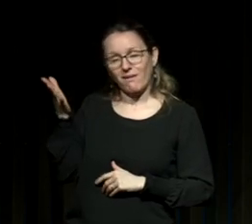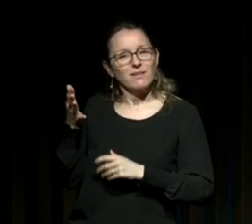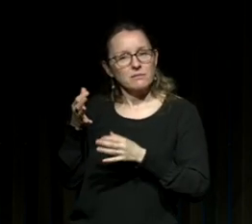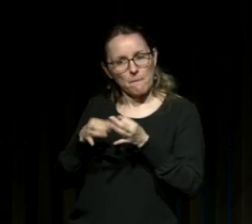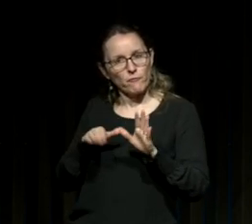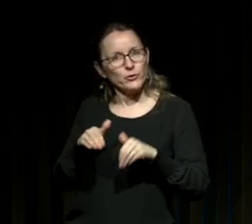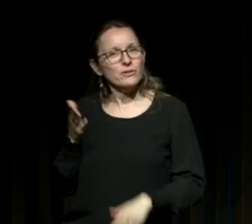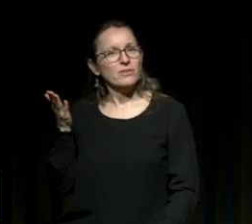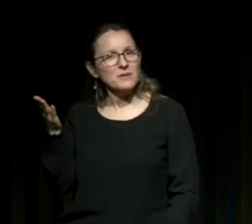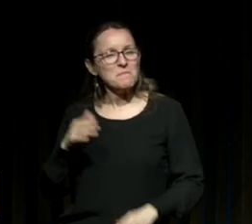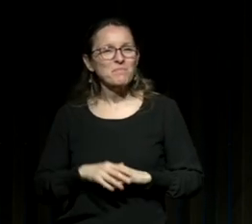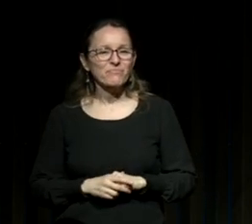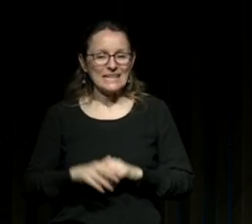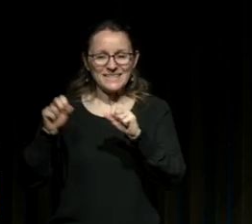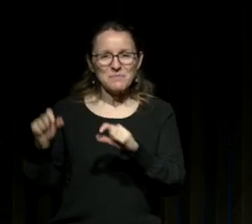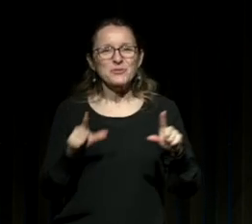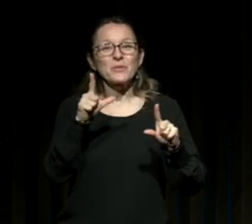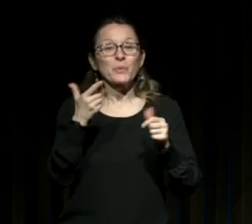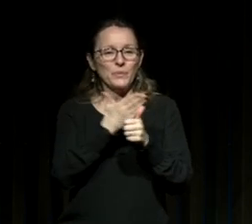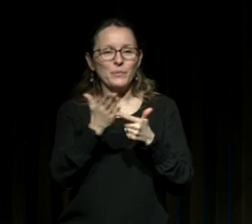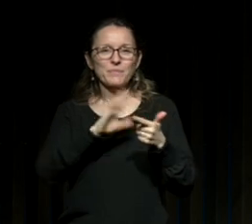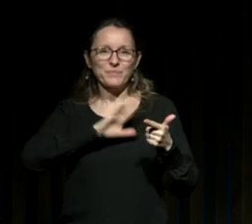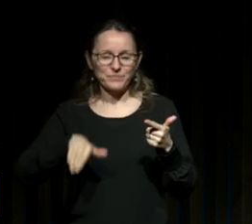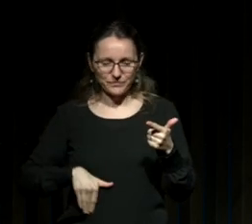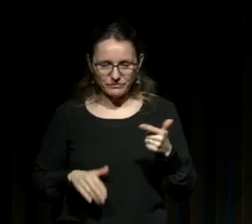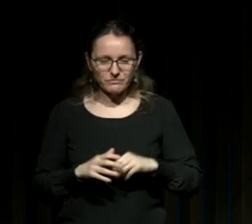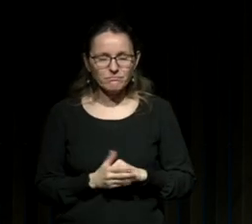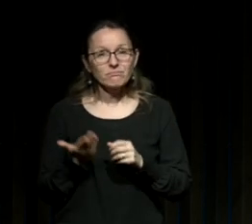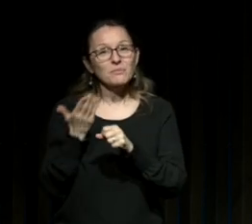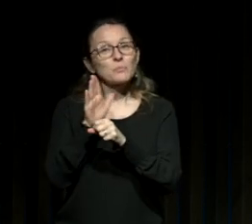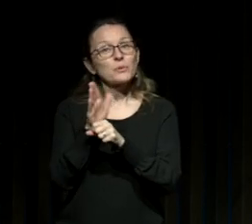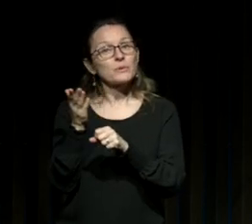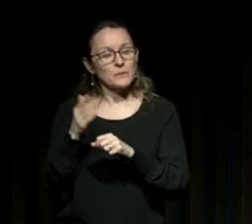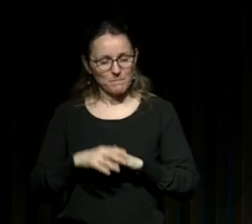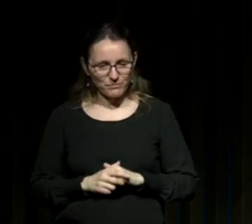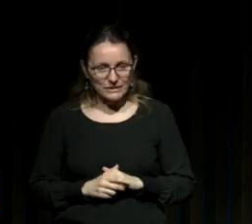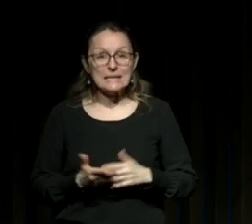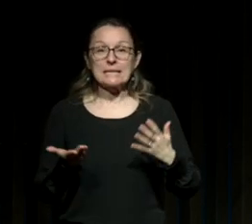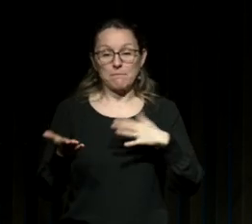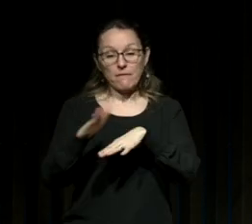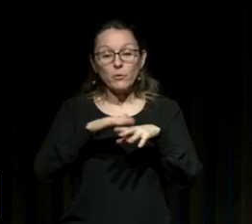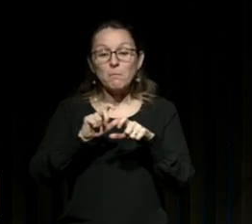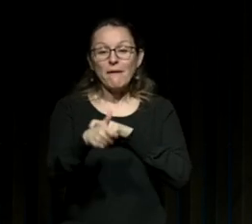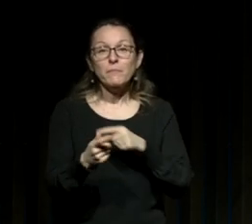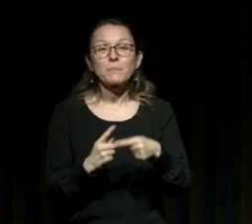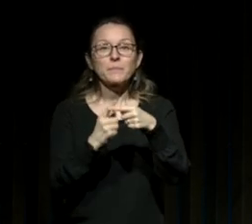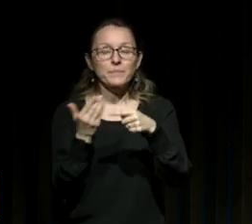va être mes deux dernières diapositives pour montrer le bénéfice de la prévention là on est